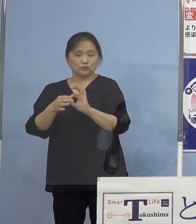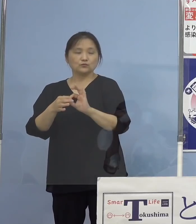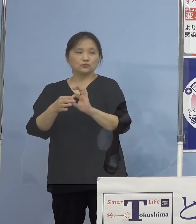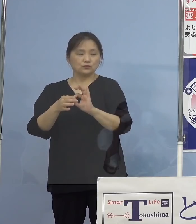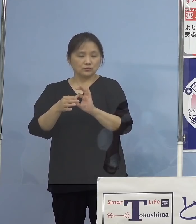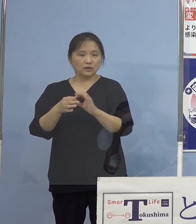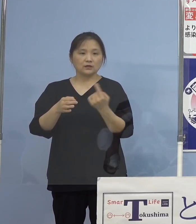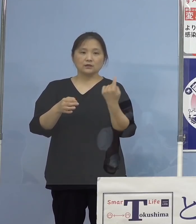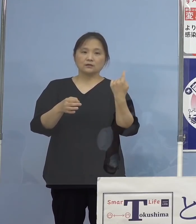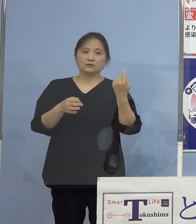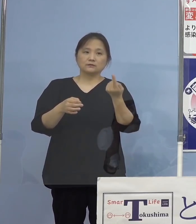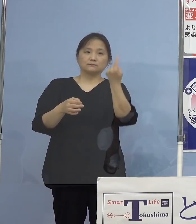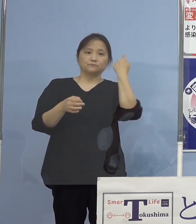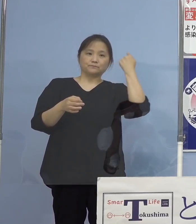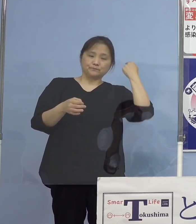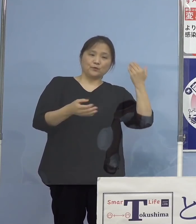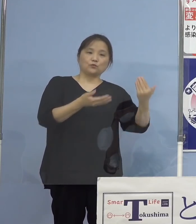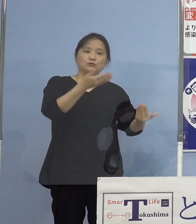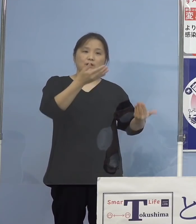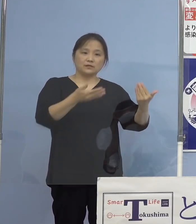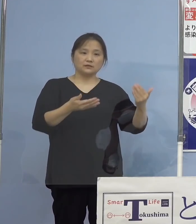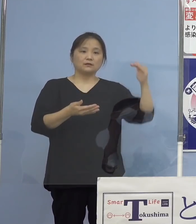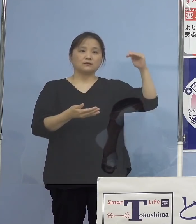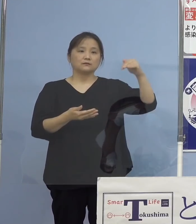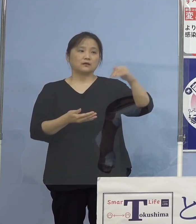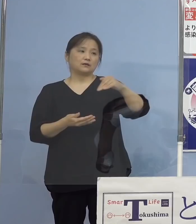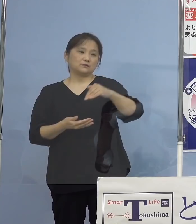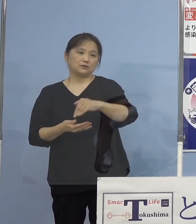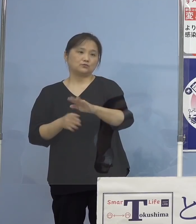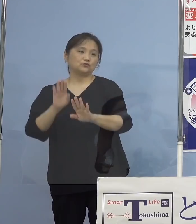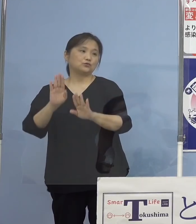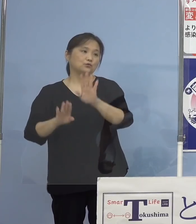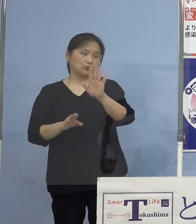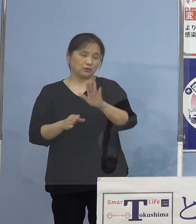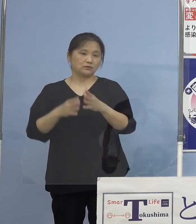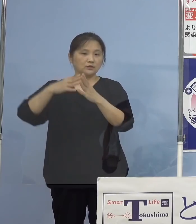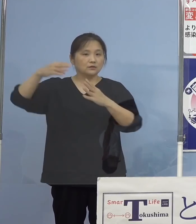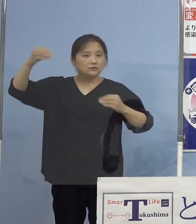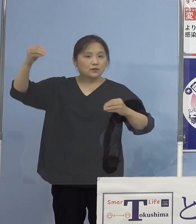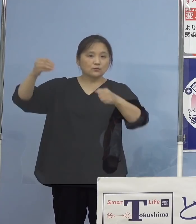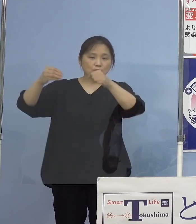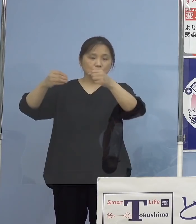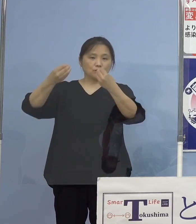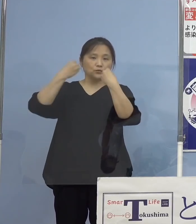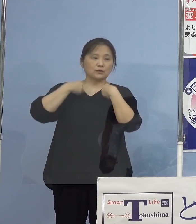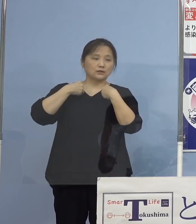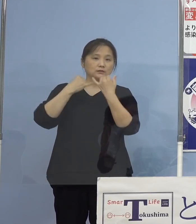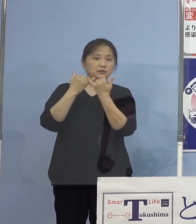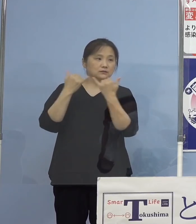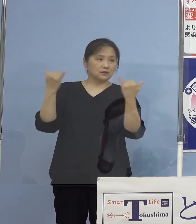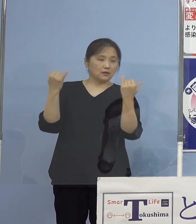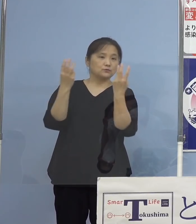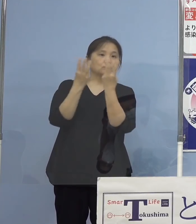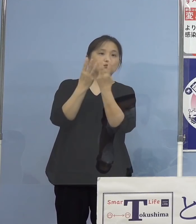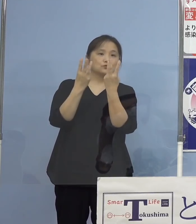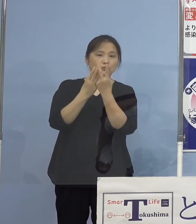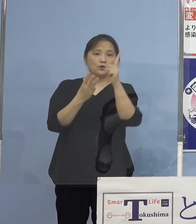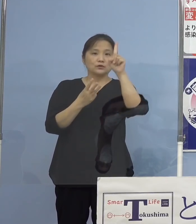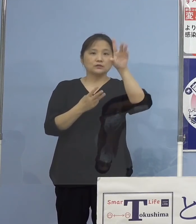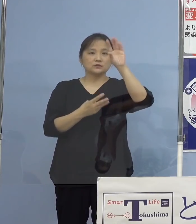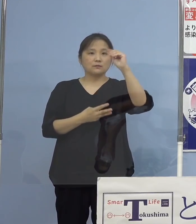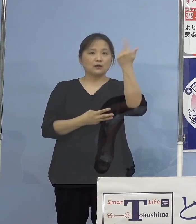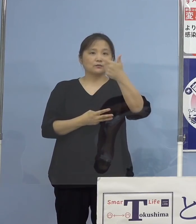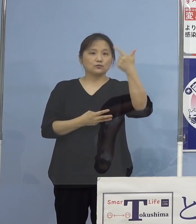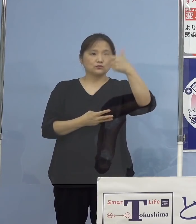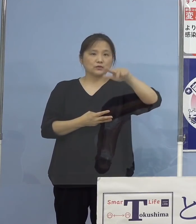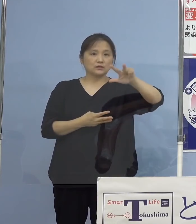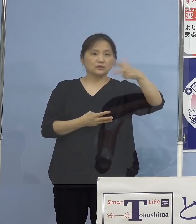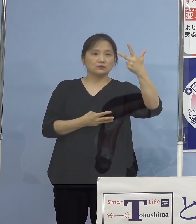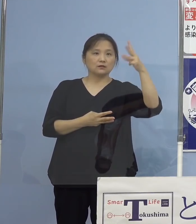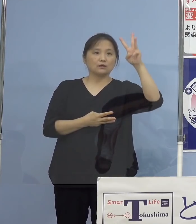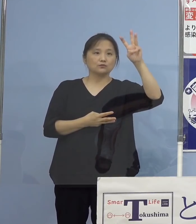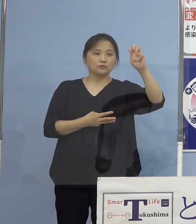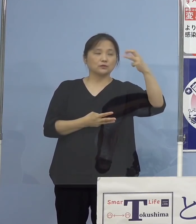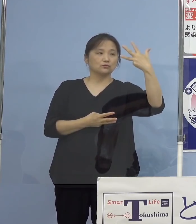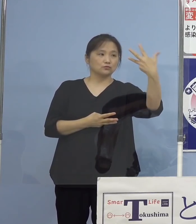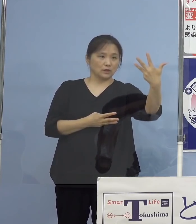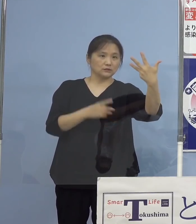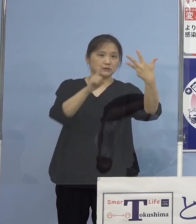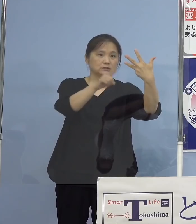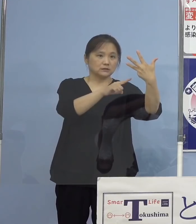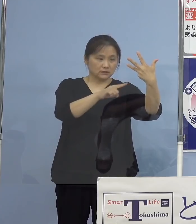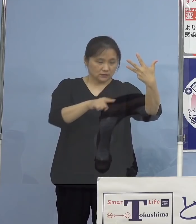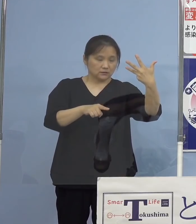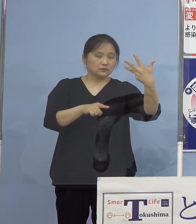減少しているところであります また全国の感染者数も16,738(名)となりまして